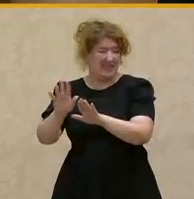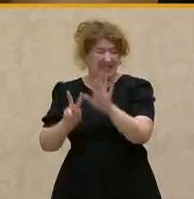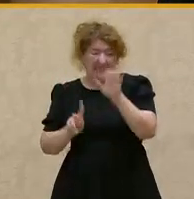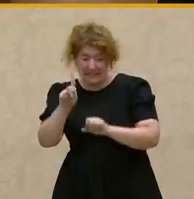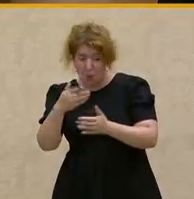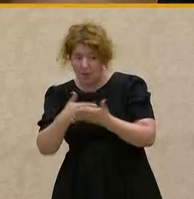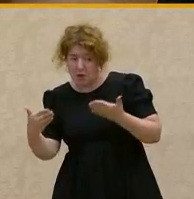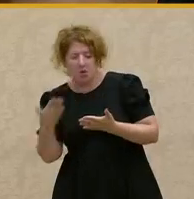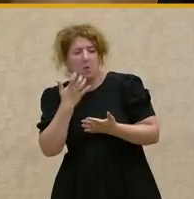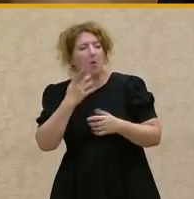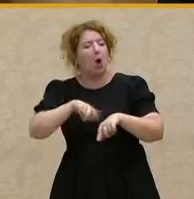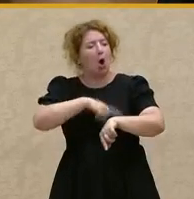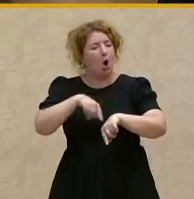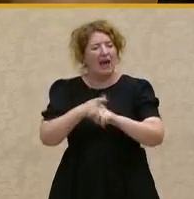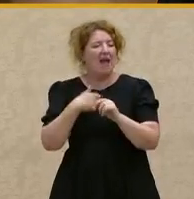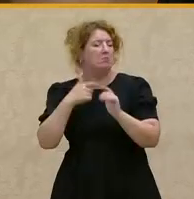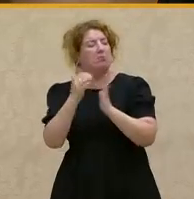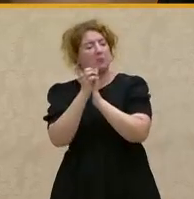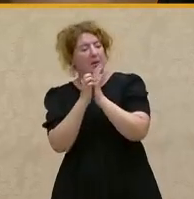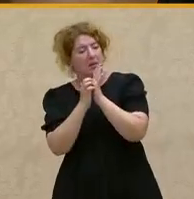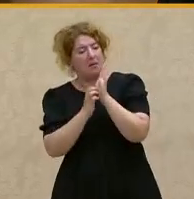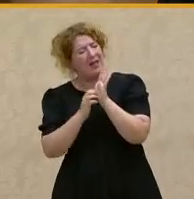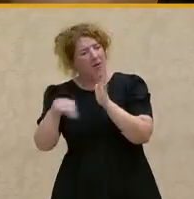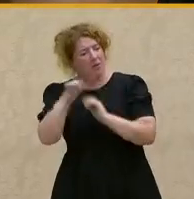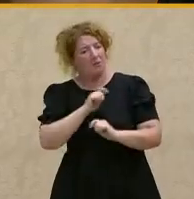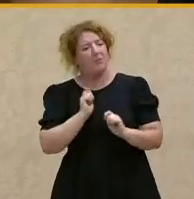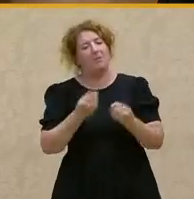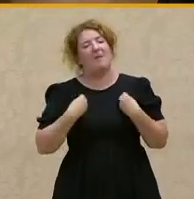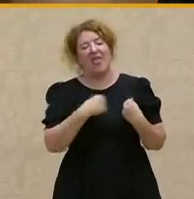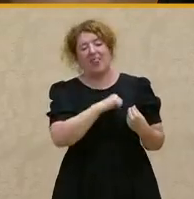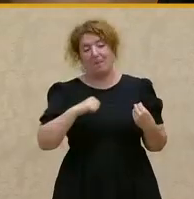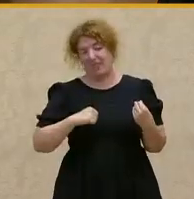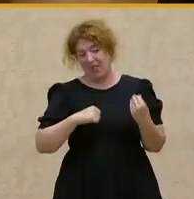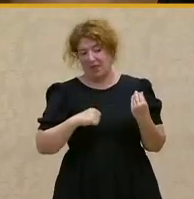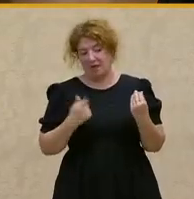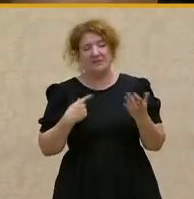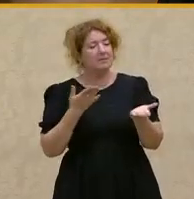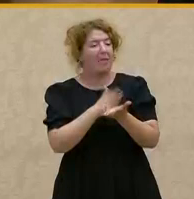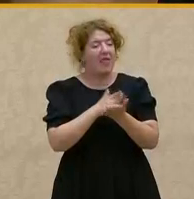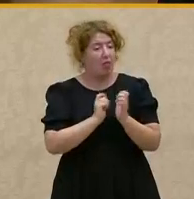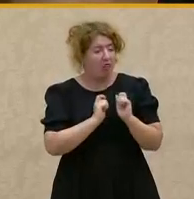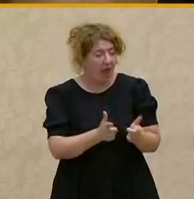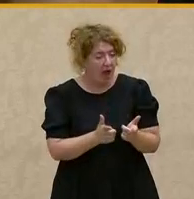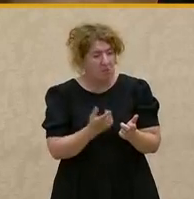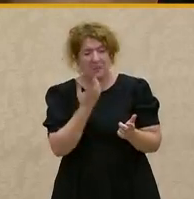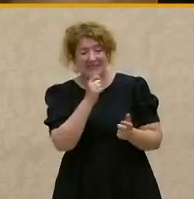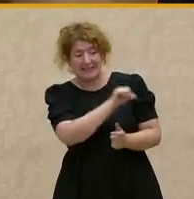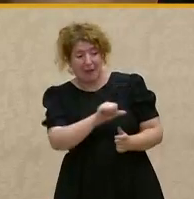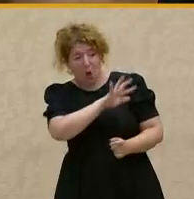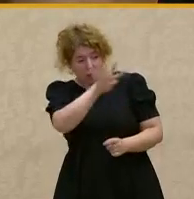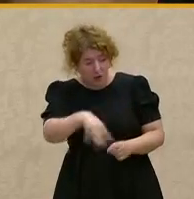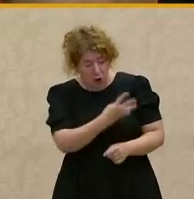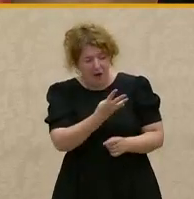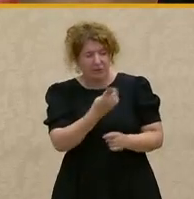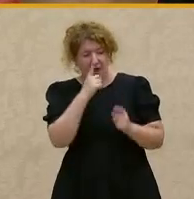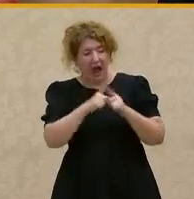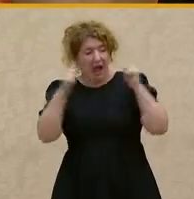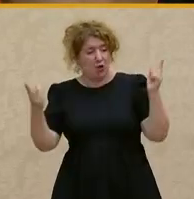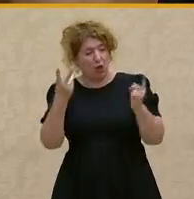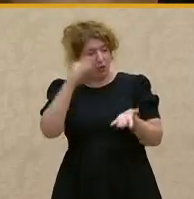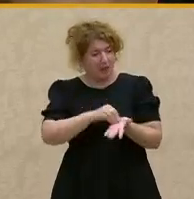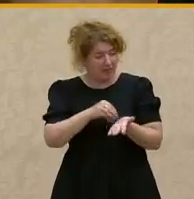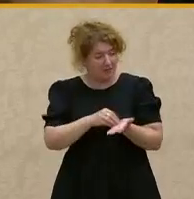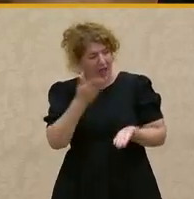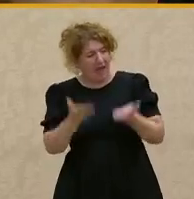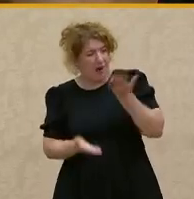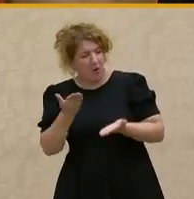cuatro días a la semana, dos evaluaciones anuales, se garantiza una atención más especializada,